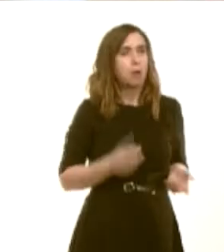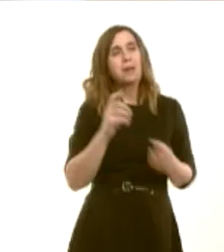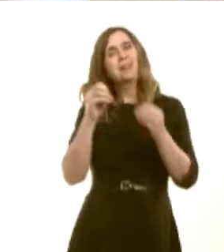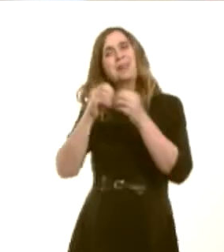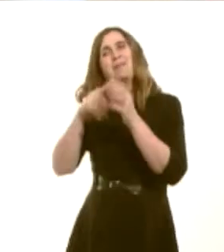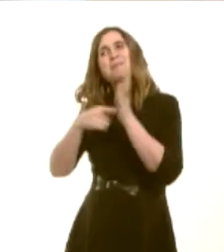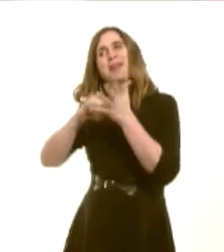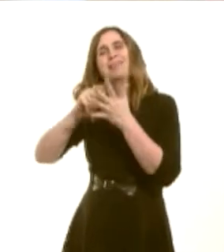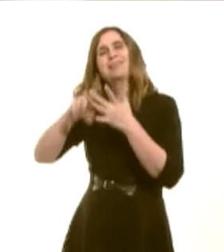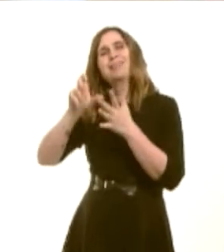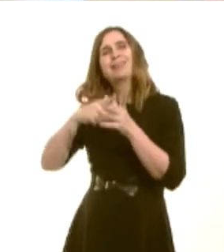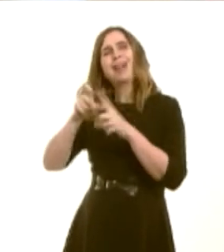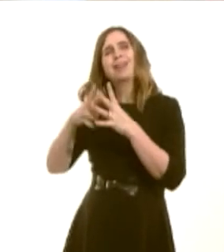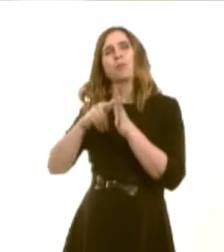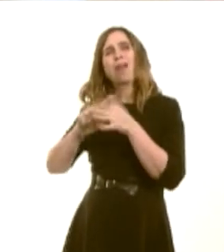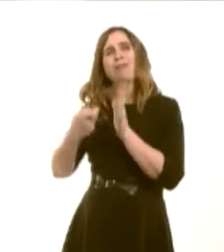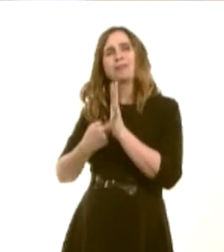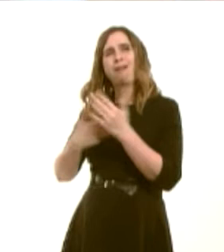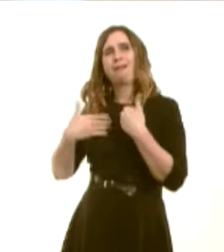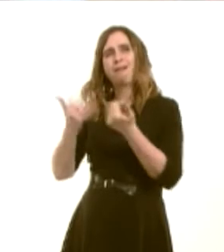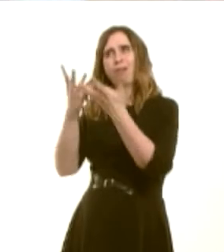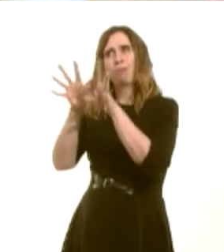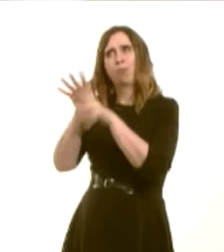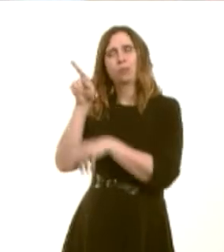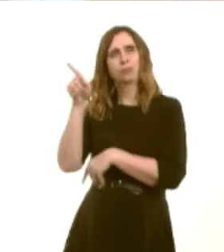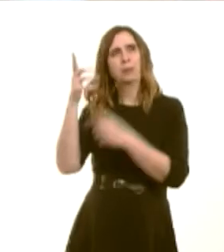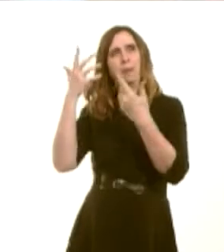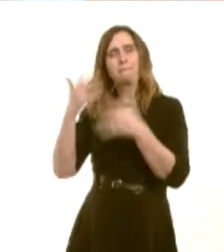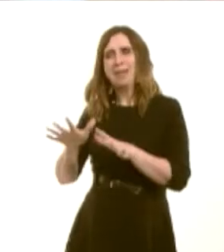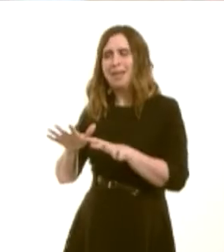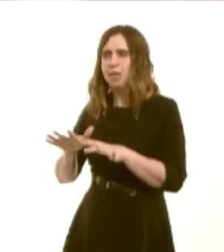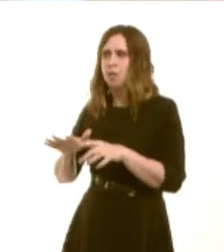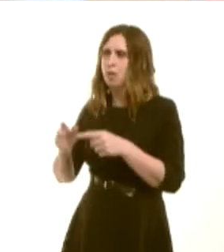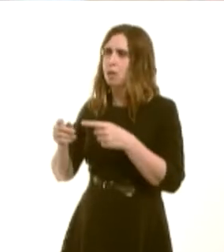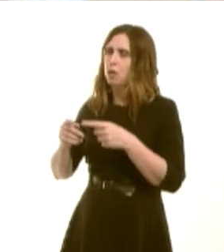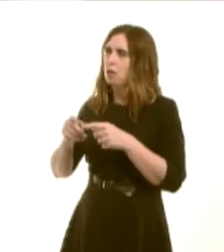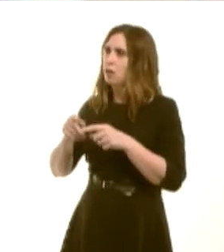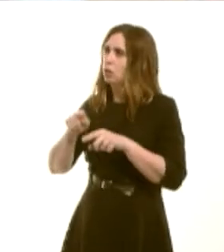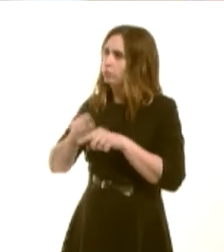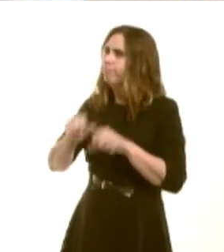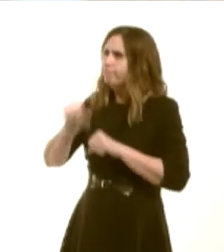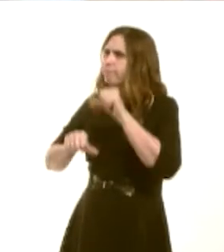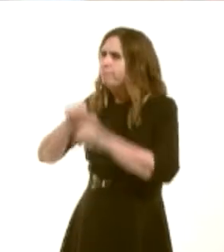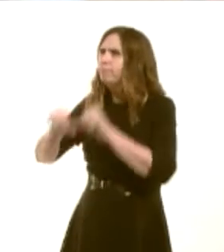cymryd sawl cam er mwyn recriwtio doctoriaid parhaol. Maen nhw wedi mynd at ëheadhunting